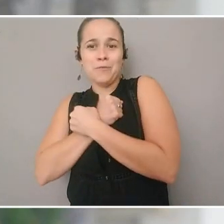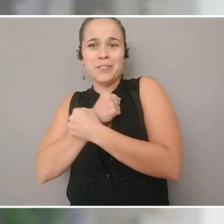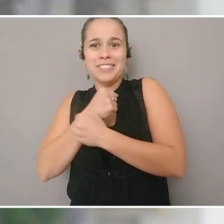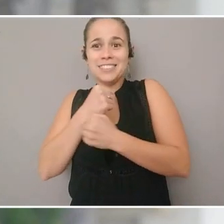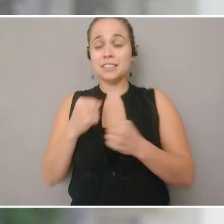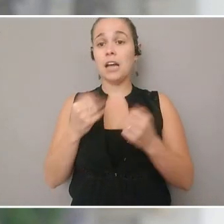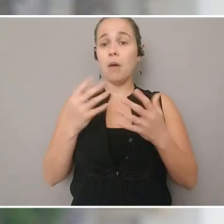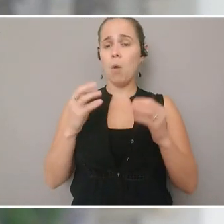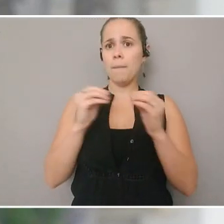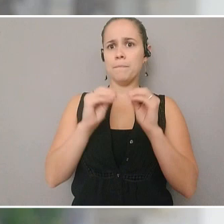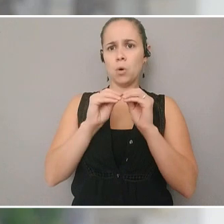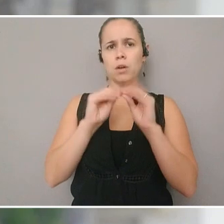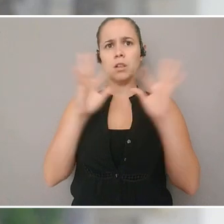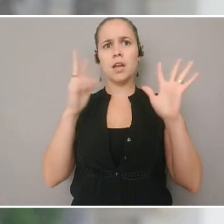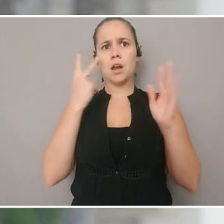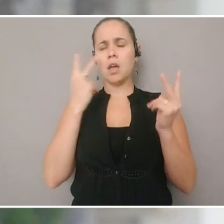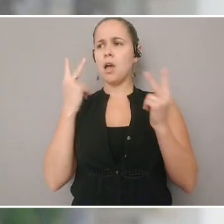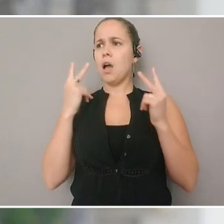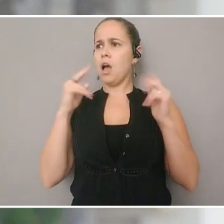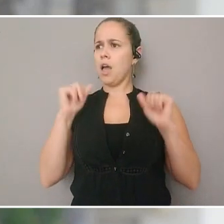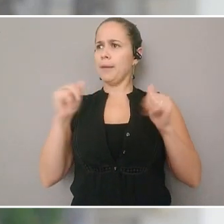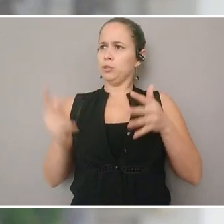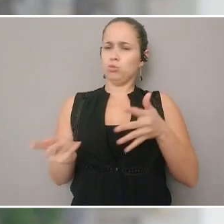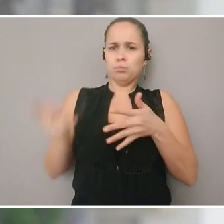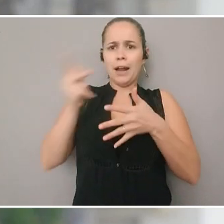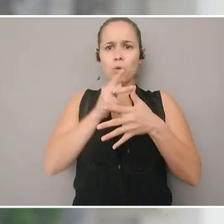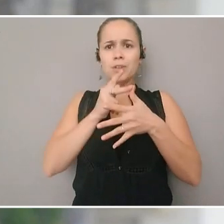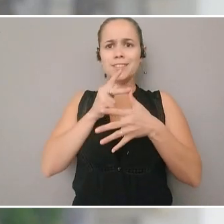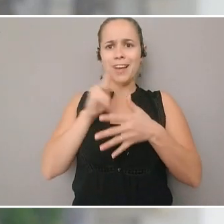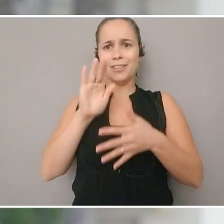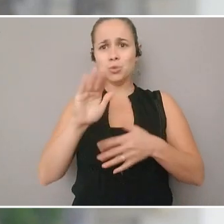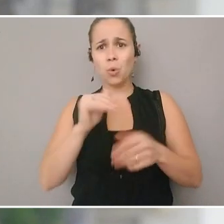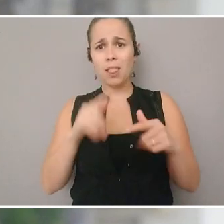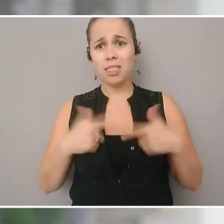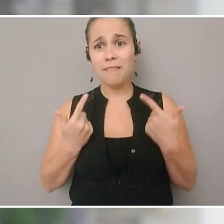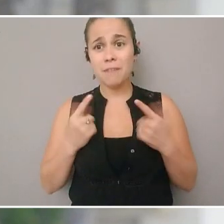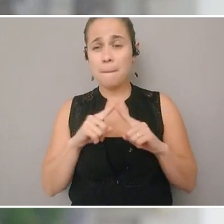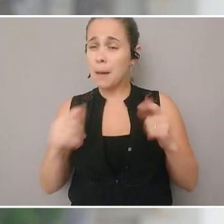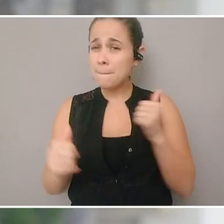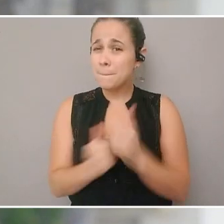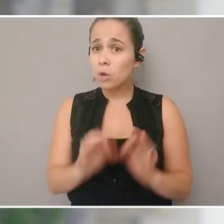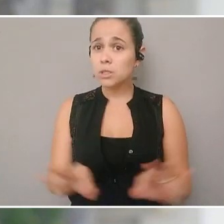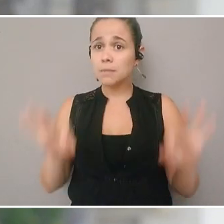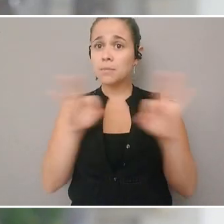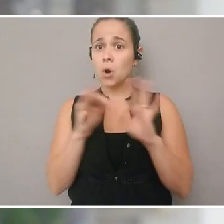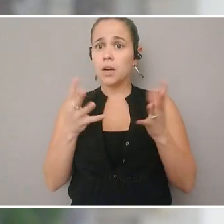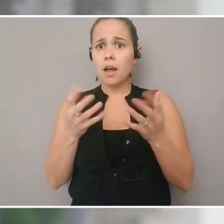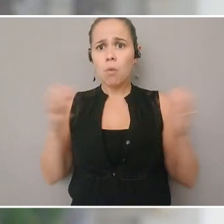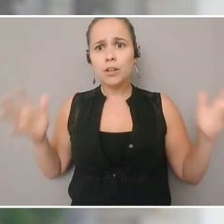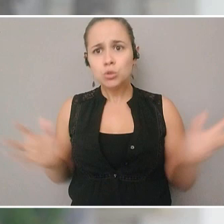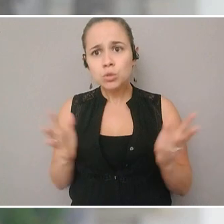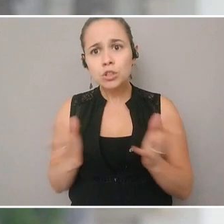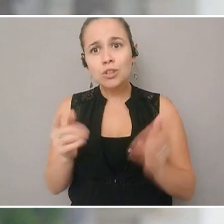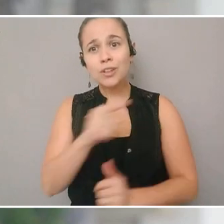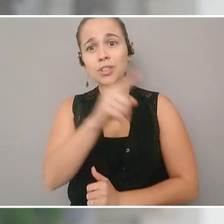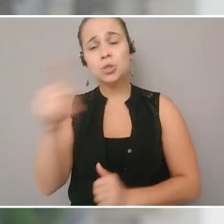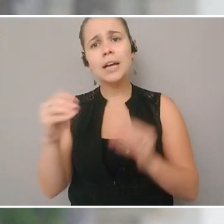les permitió priorizar su vida. Y sobre todo, espero que haya alentado que